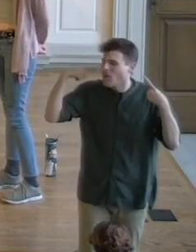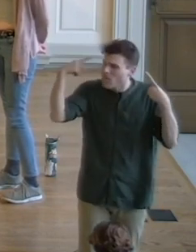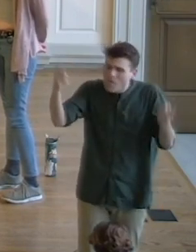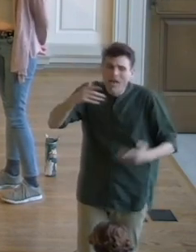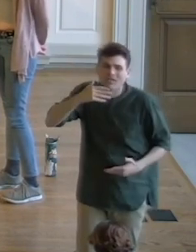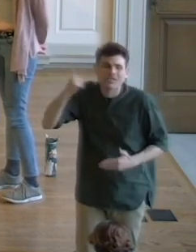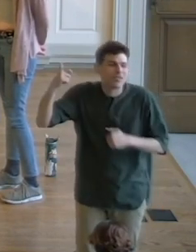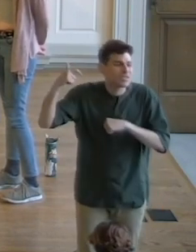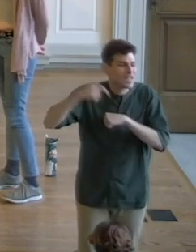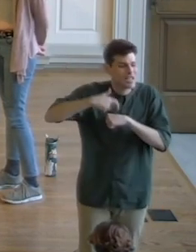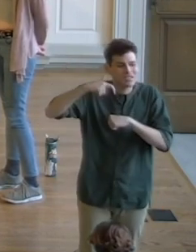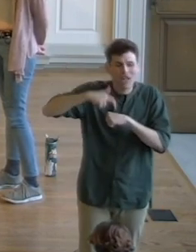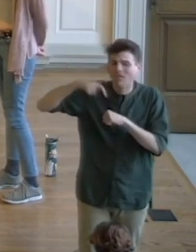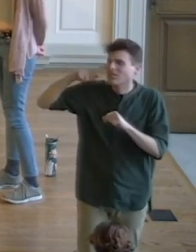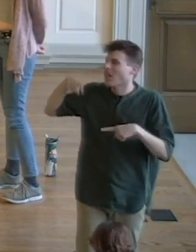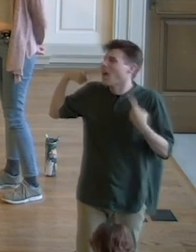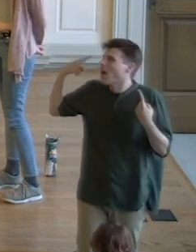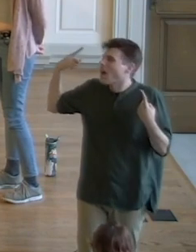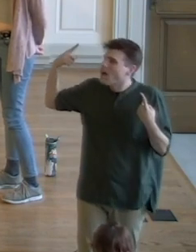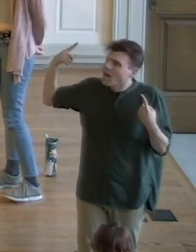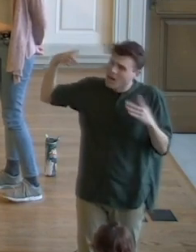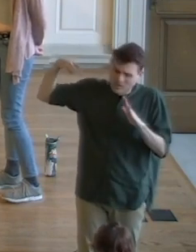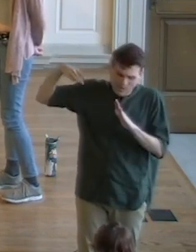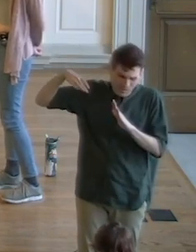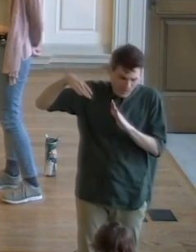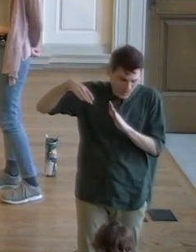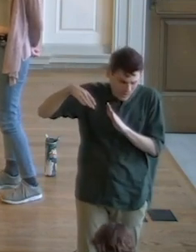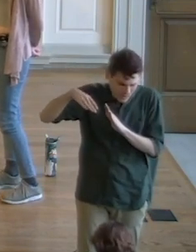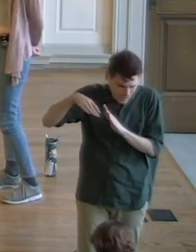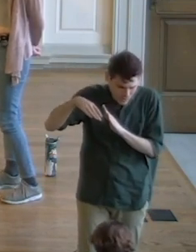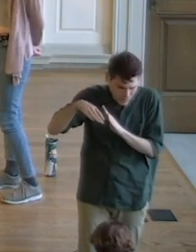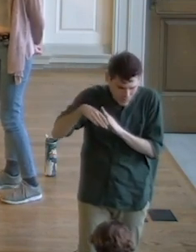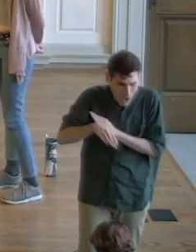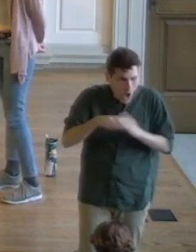Del mejor de los mejores tiempos